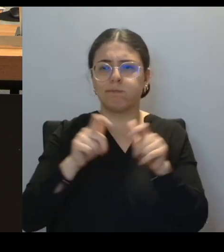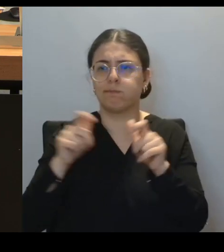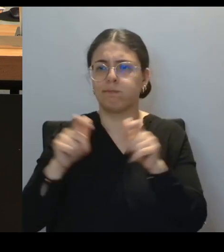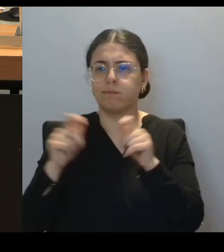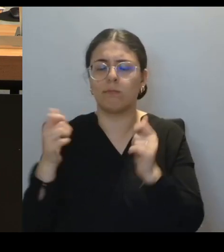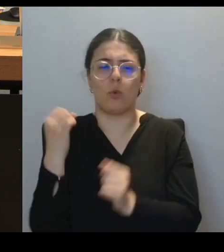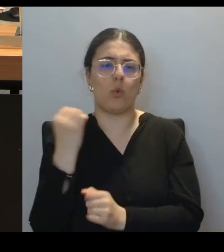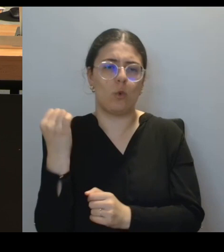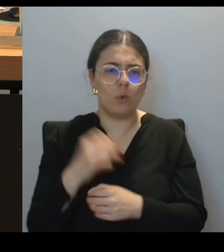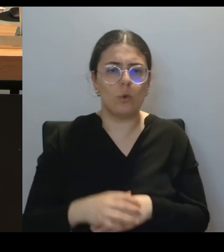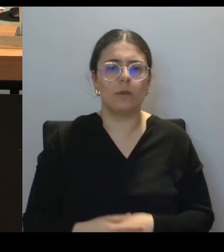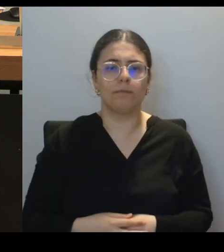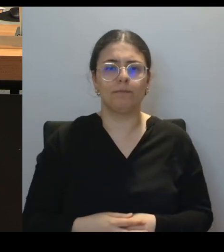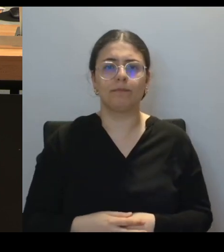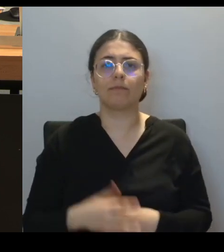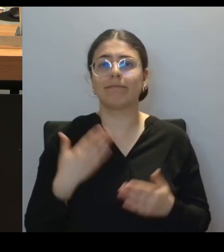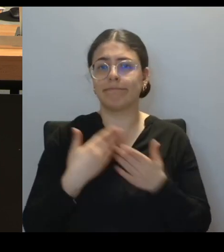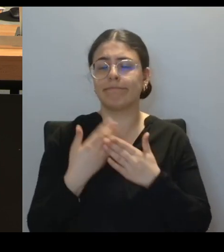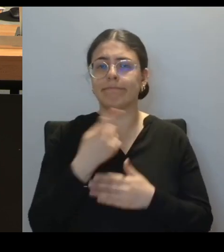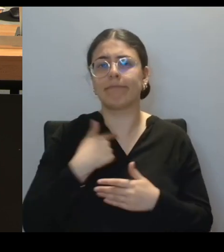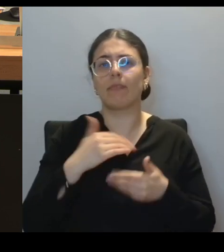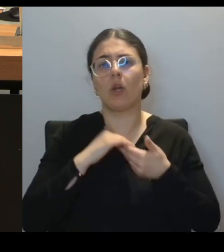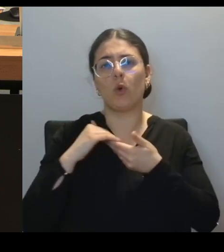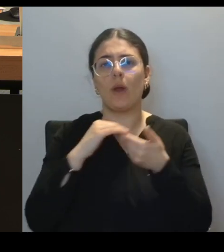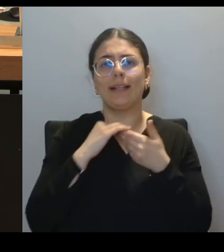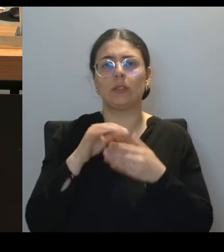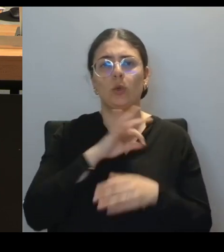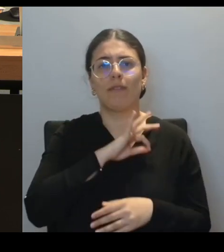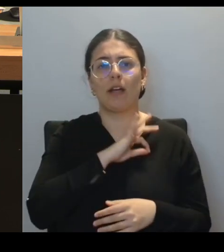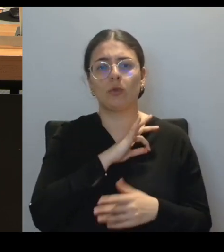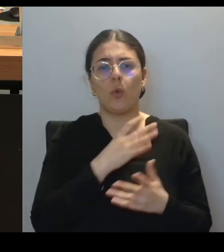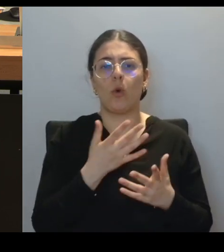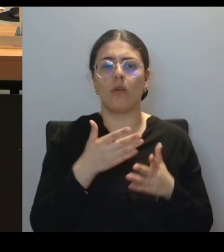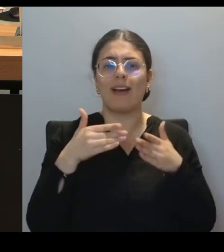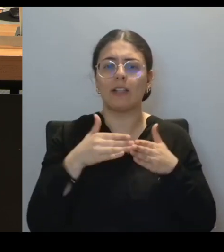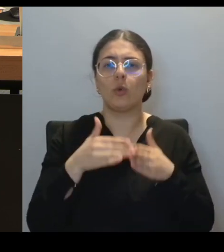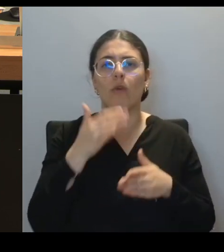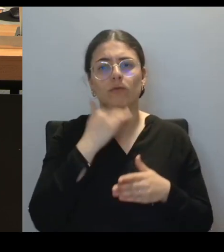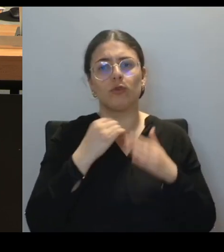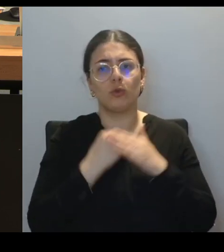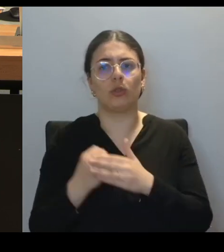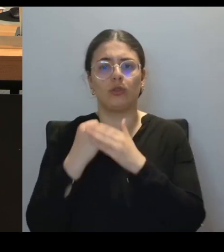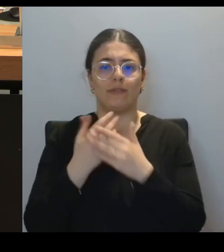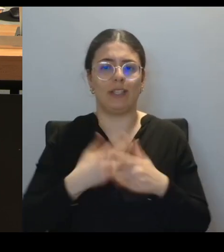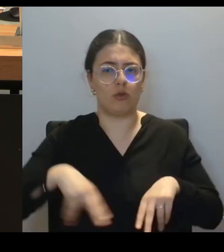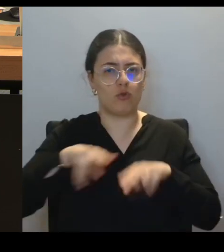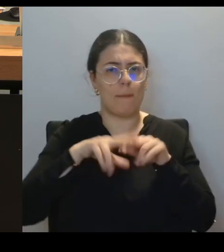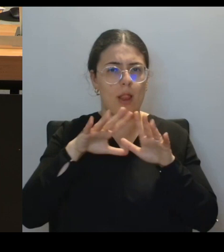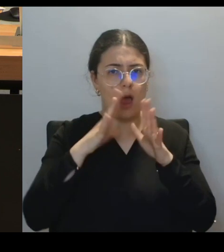unterstützen, wie wir es im Doppelhaushalt getan haben, auch die Mittel dafür ausgebaut haben. Für die Kreativwirtschaft